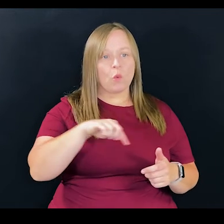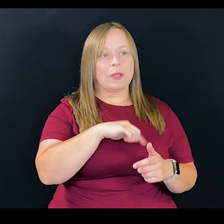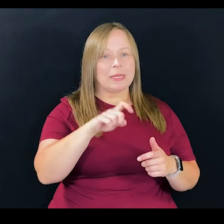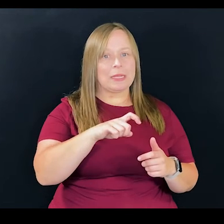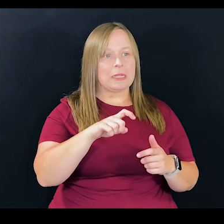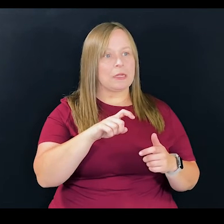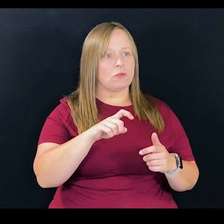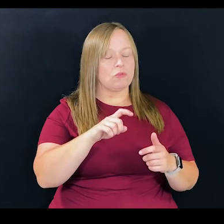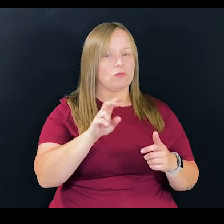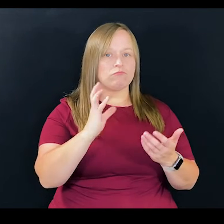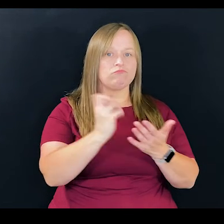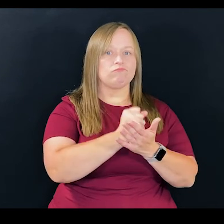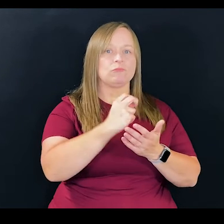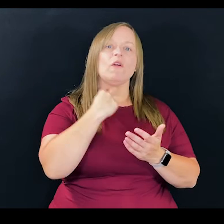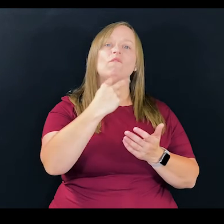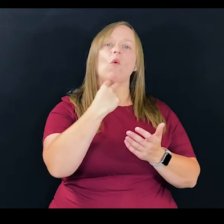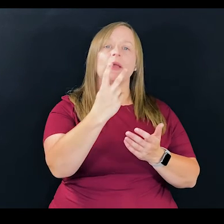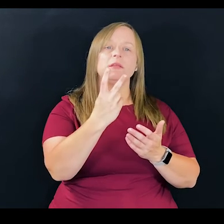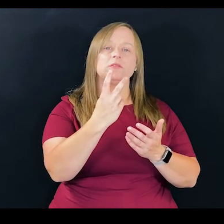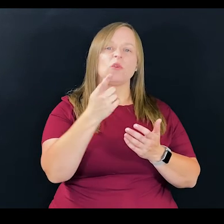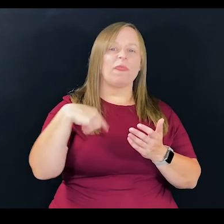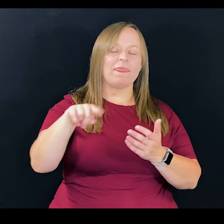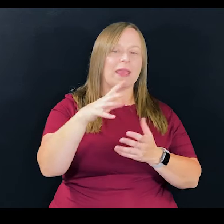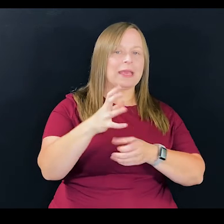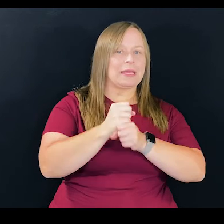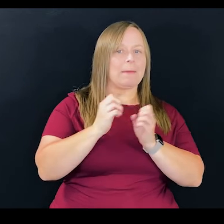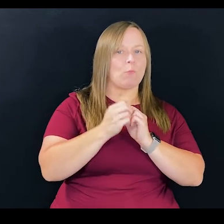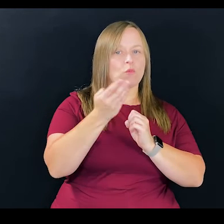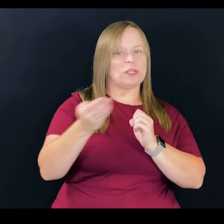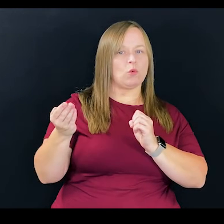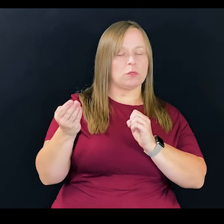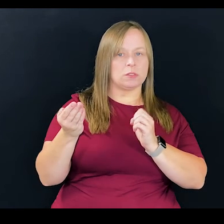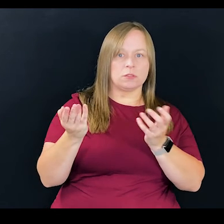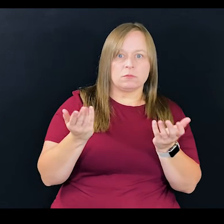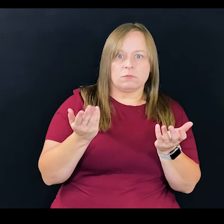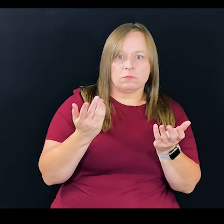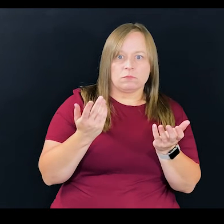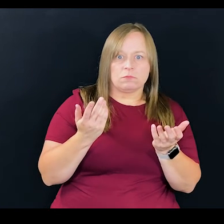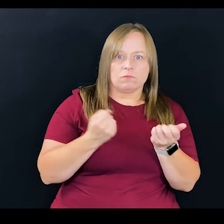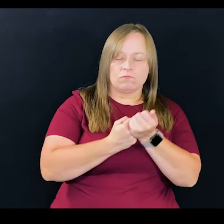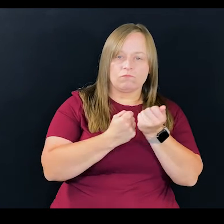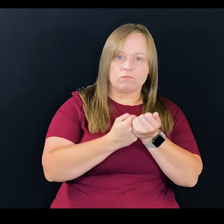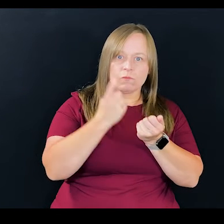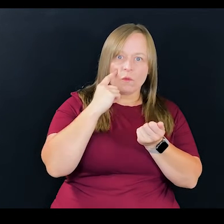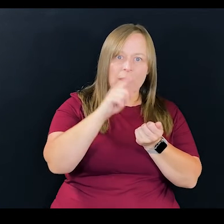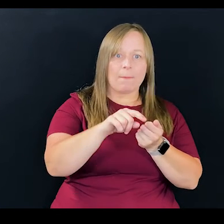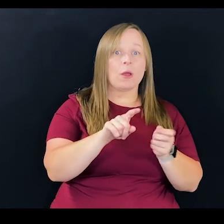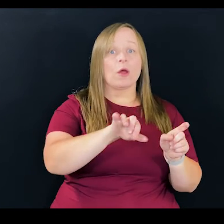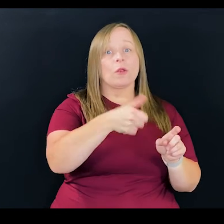Entonces, tenemos que usar nuestra voz para que ellos tengan más recursos.